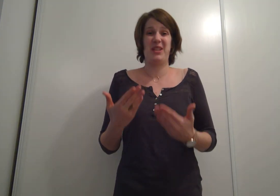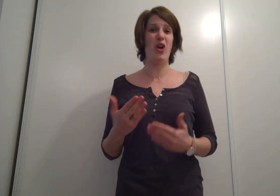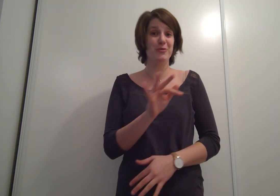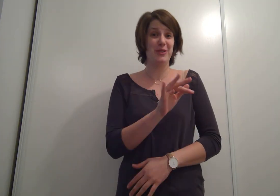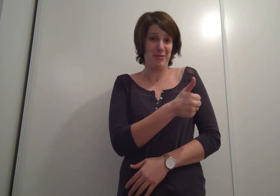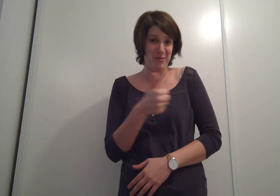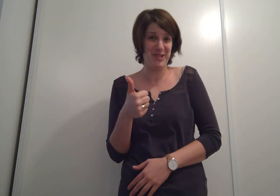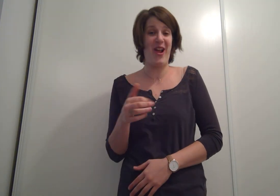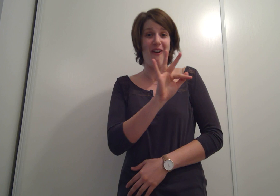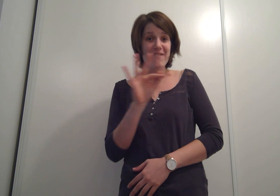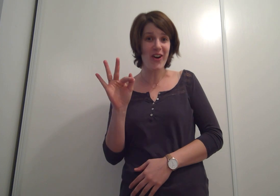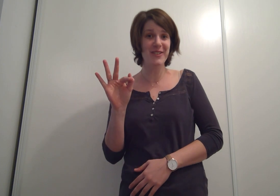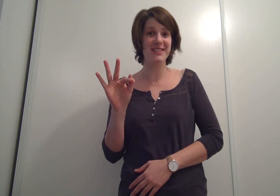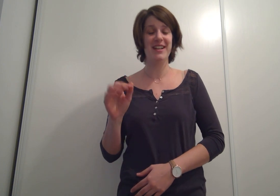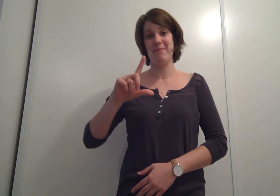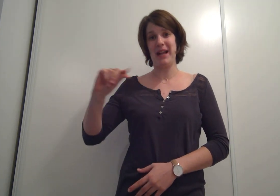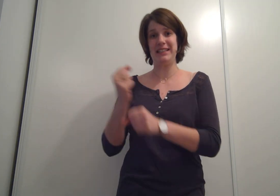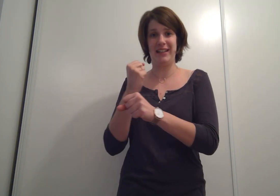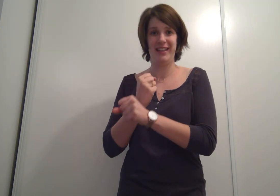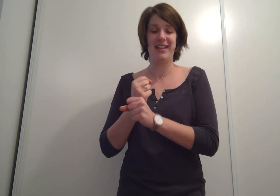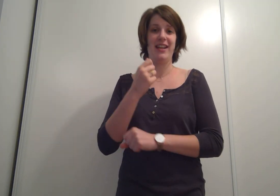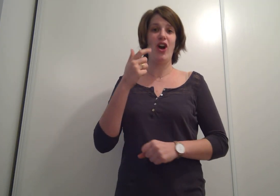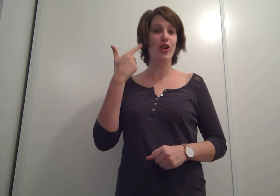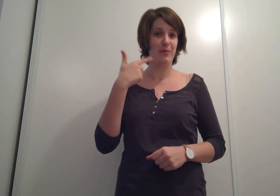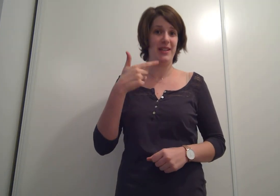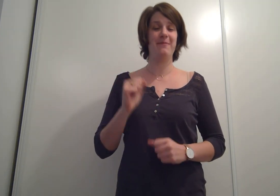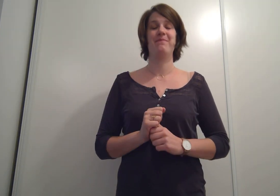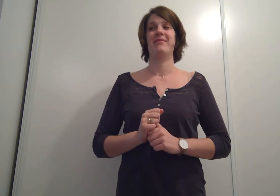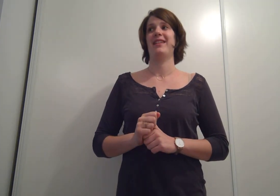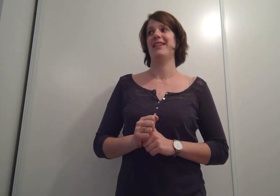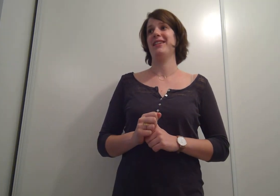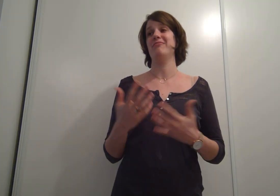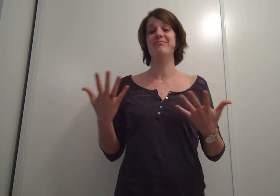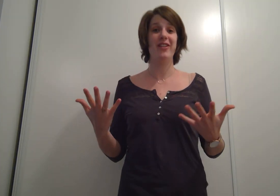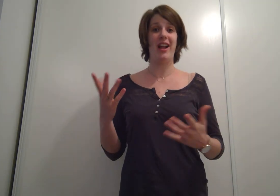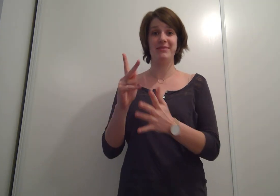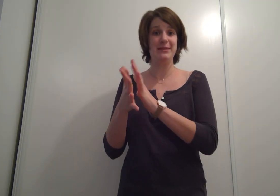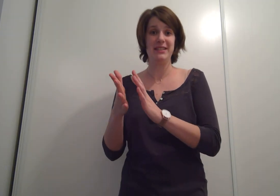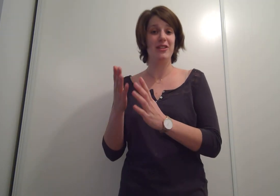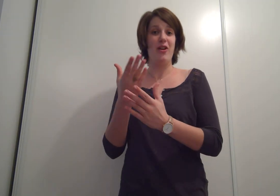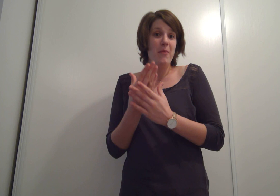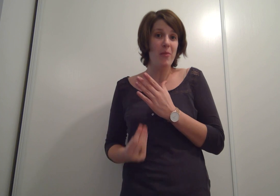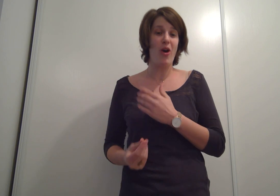Aujourd’hui je suis partie travailler en France en tant que logopède. Le Kap Signes me manque.